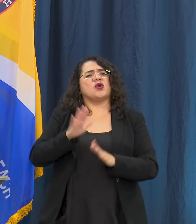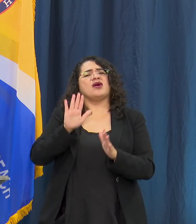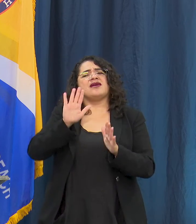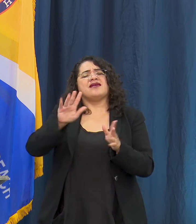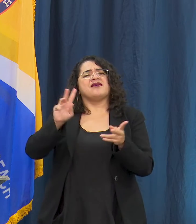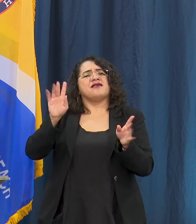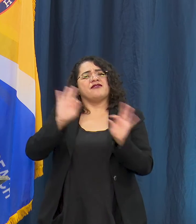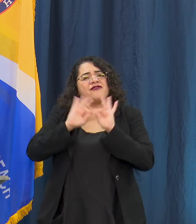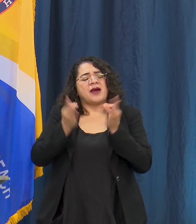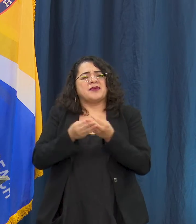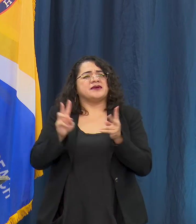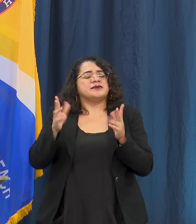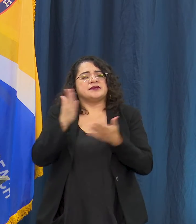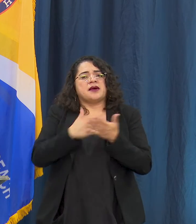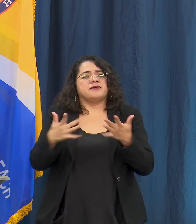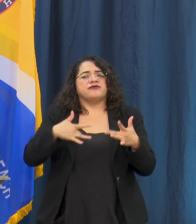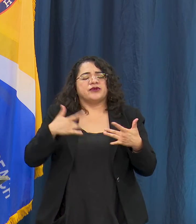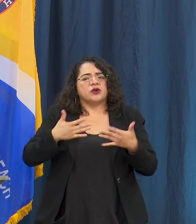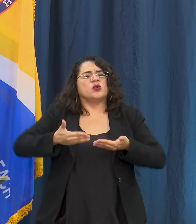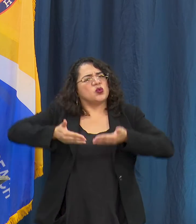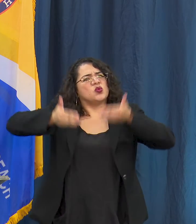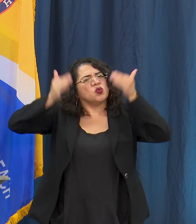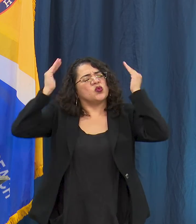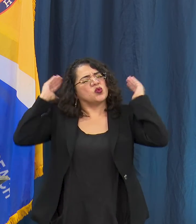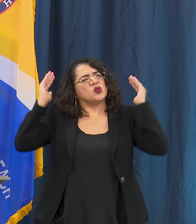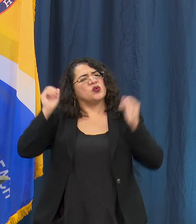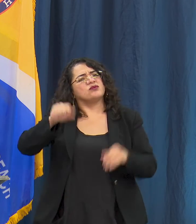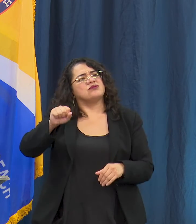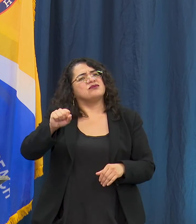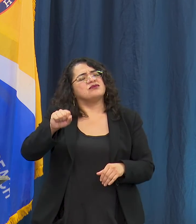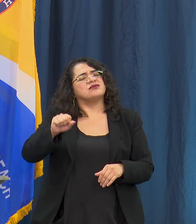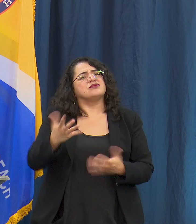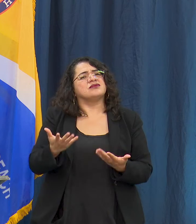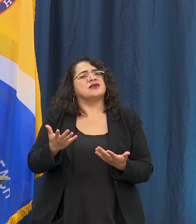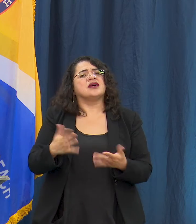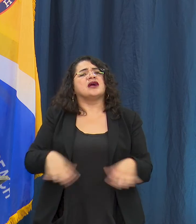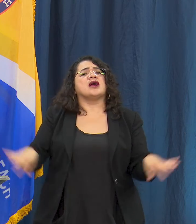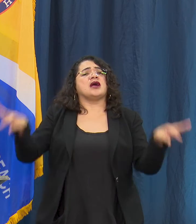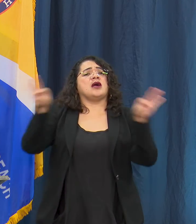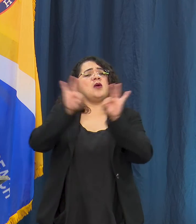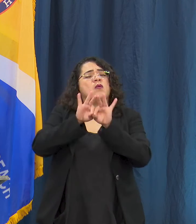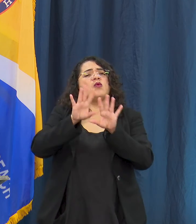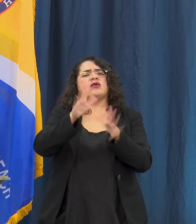aquario Mo's agradecer les por siempre es into nazar nose con nosotros y